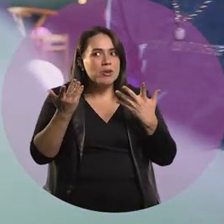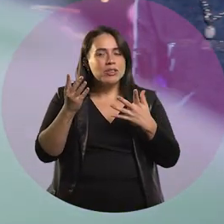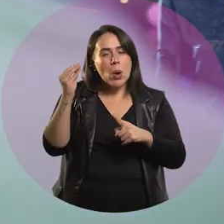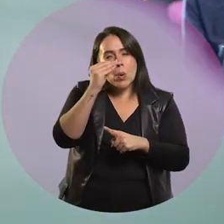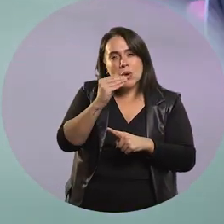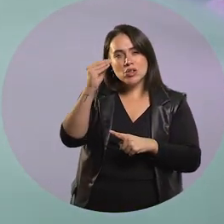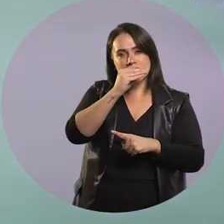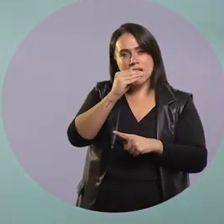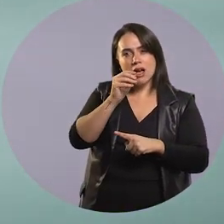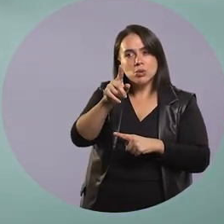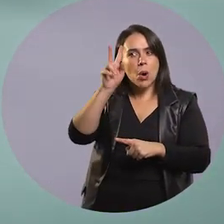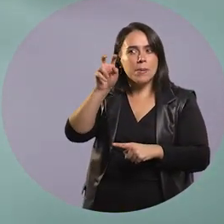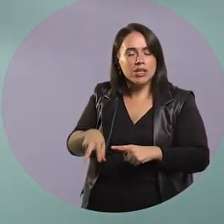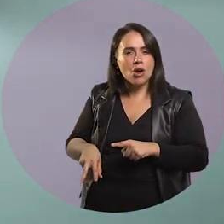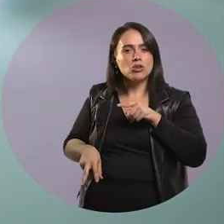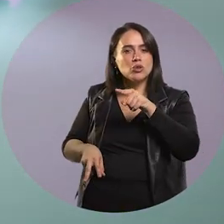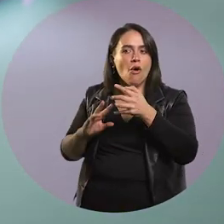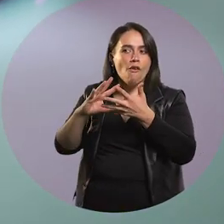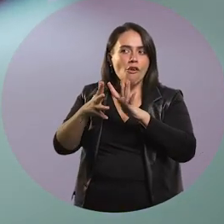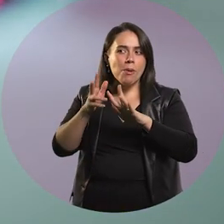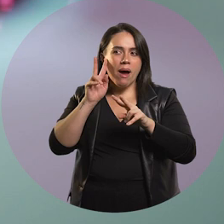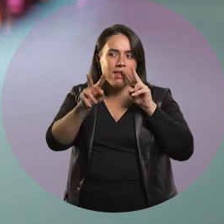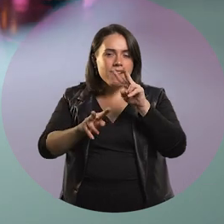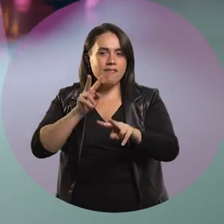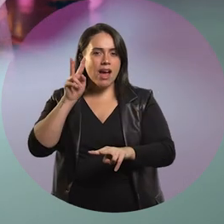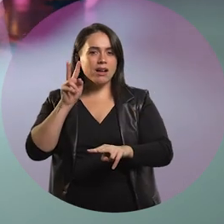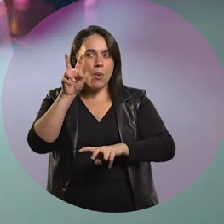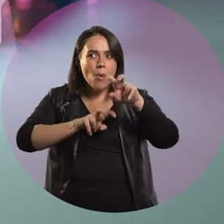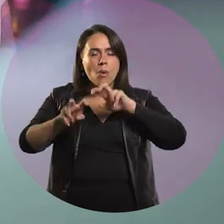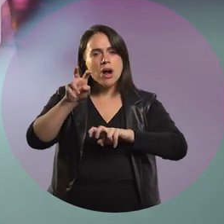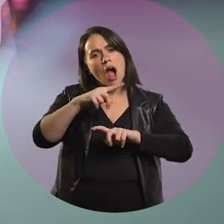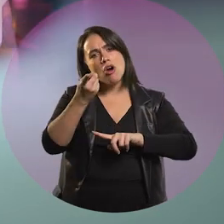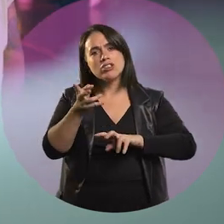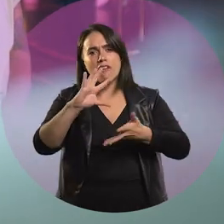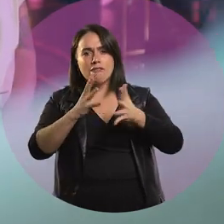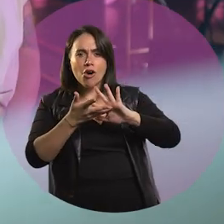curiosidad el querer saber cómo explorar otras estrategias, otras cosas para hacer.